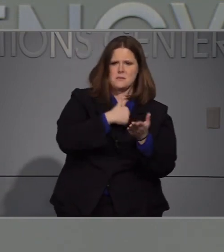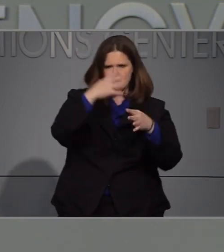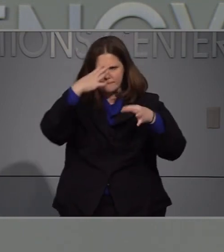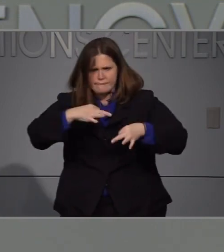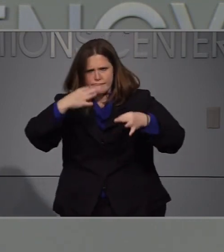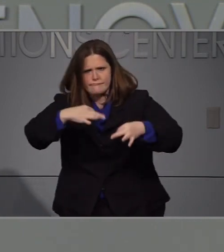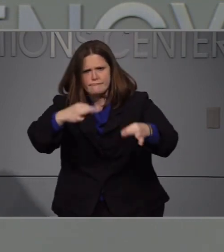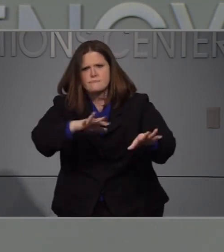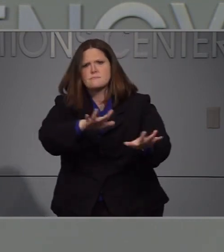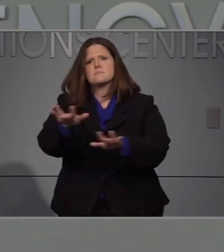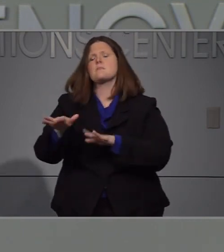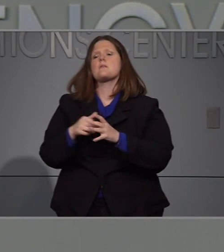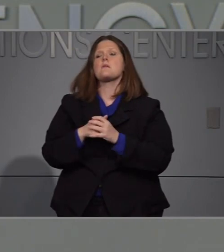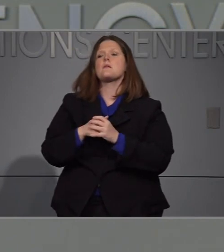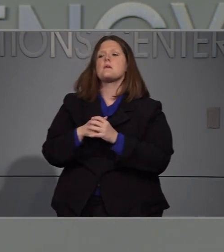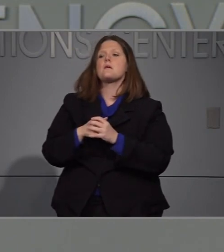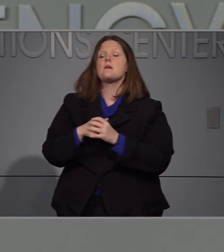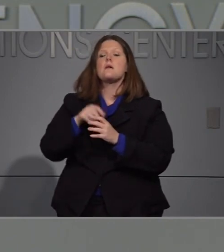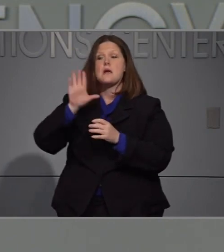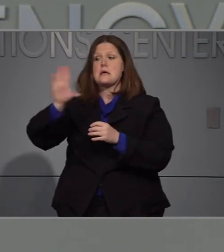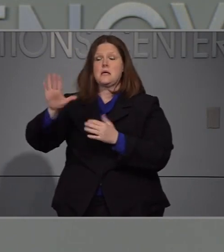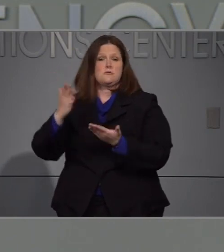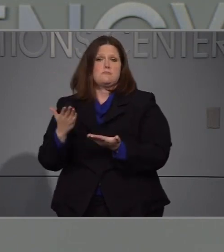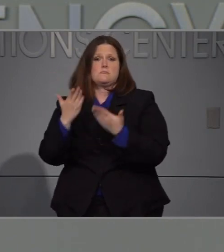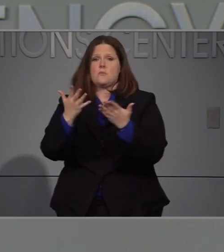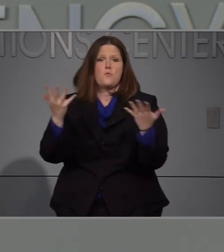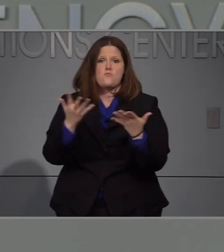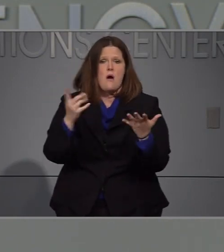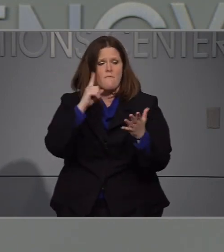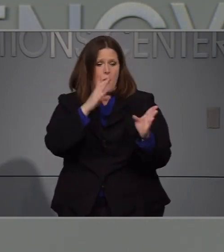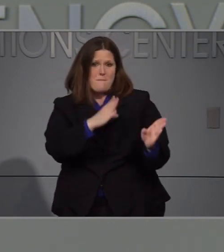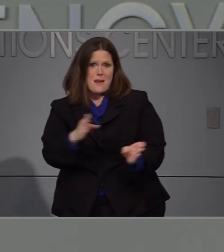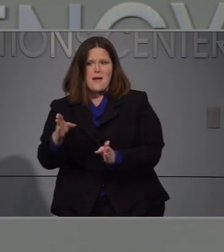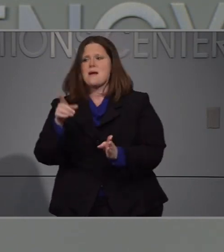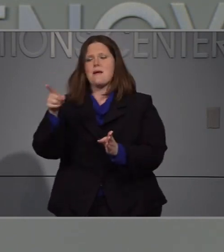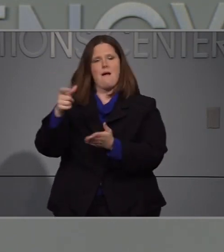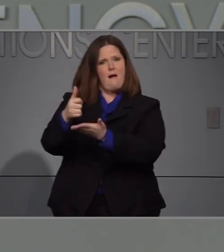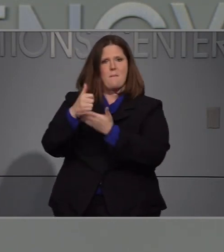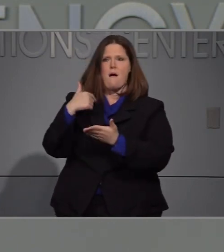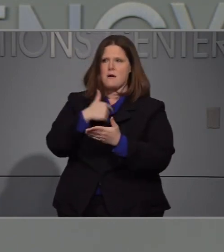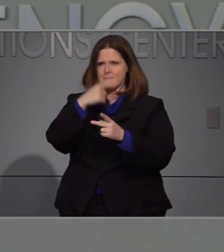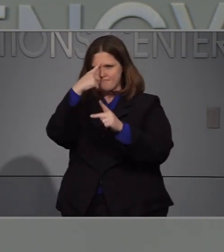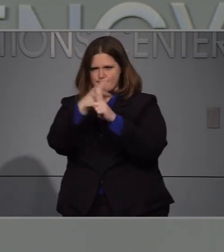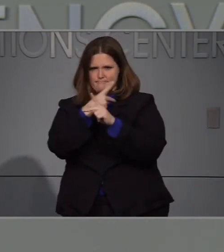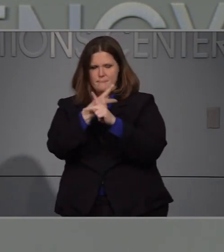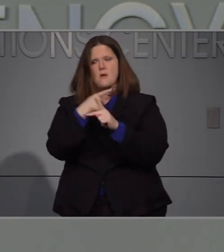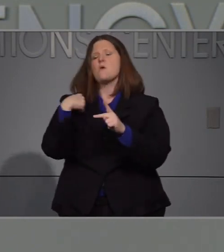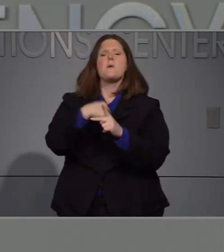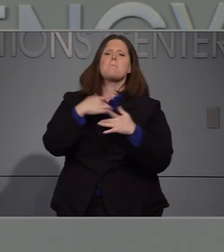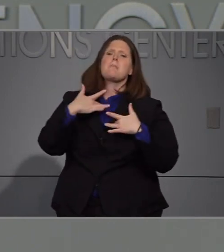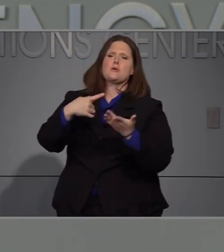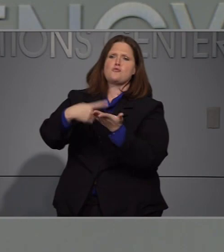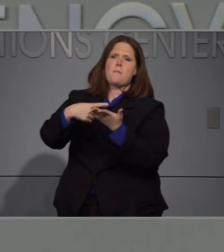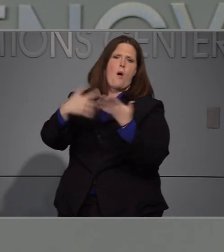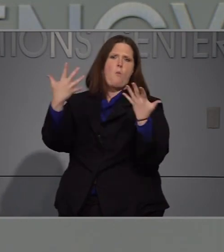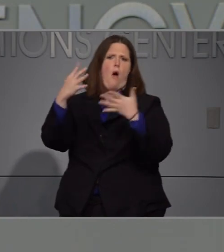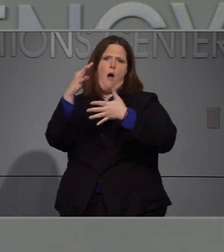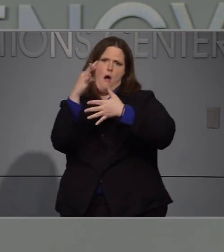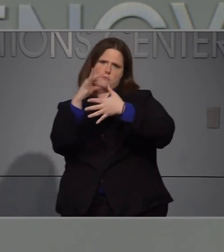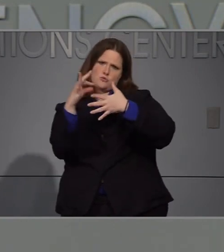has tener la reapertura del Estado. Qué es lo que ellos pueden hacer en cuanto a planeación la mayoría de nuestras